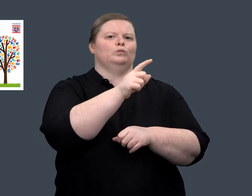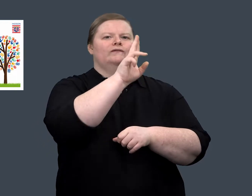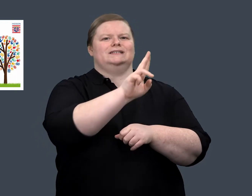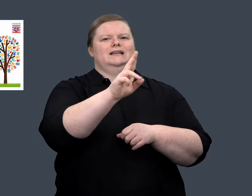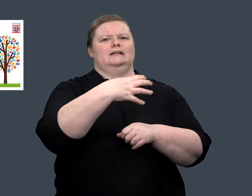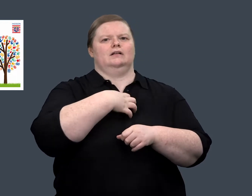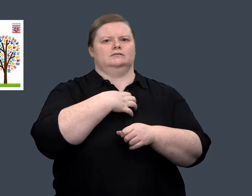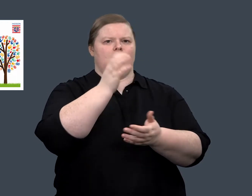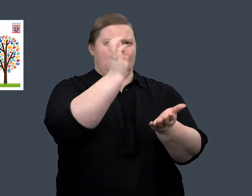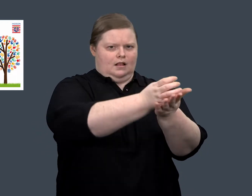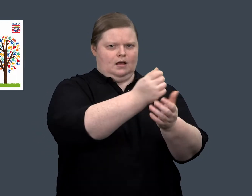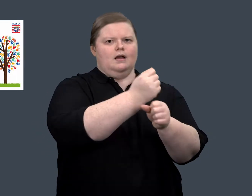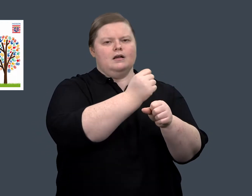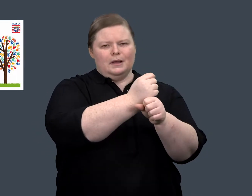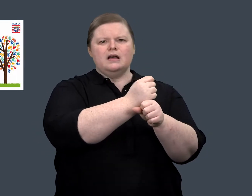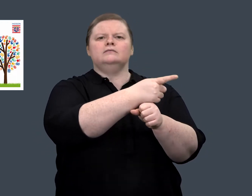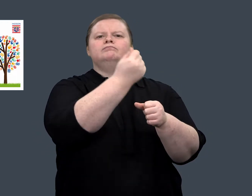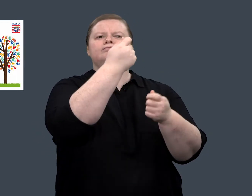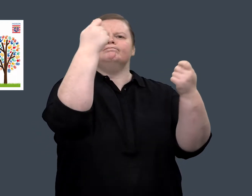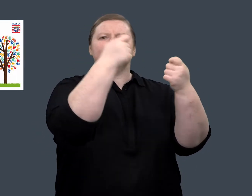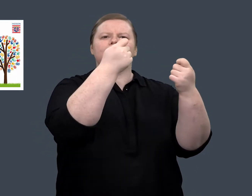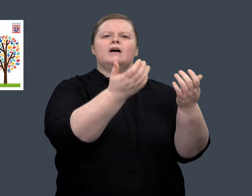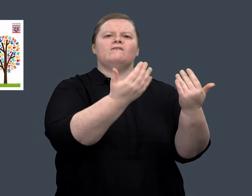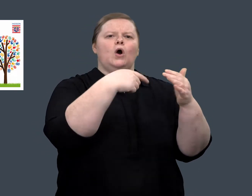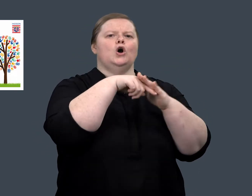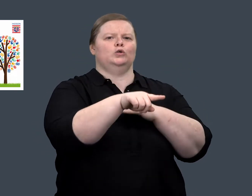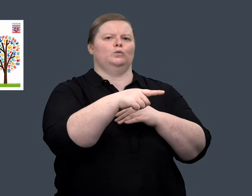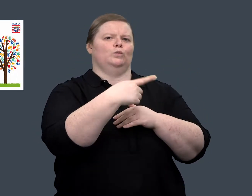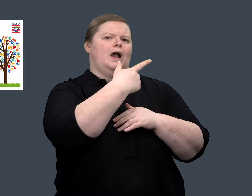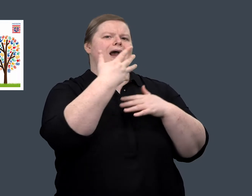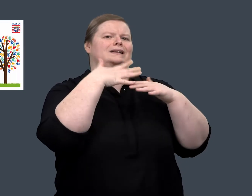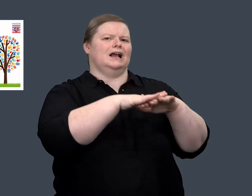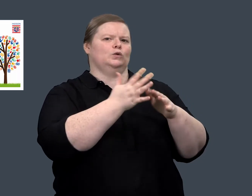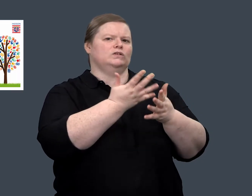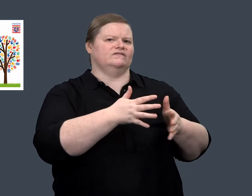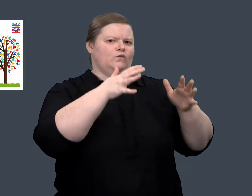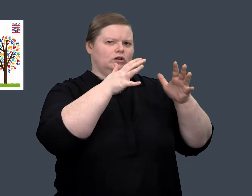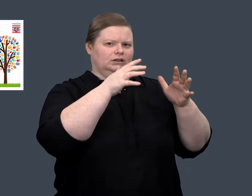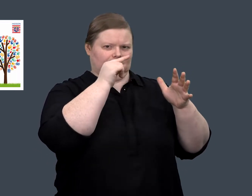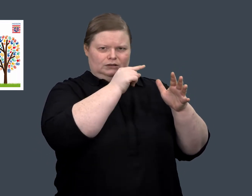an der Universität Kassel, die über Mittel aus dem Integrationsfonds